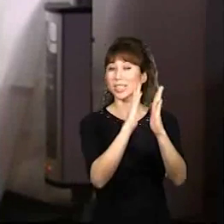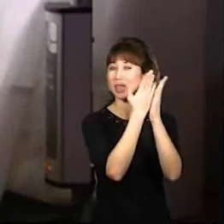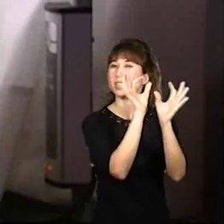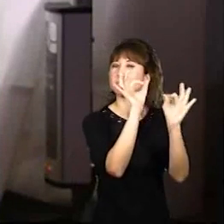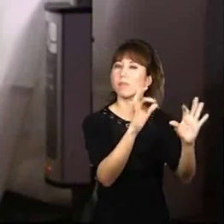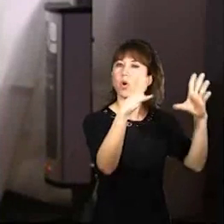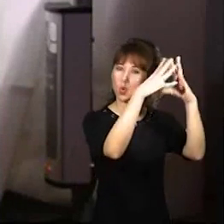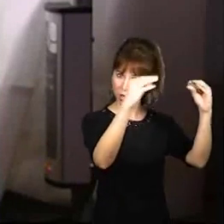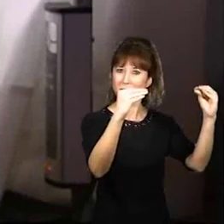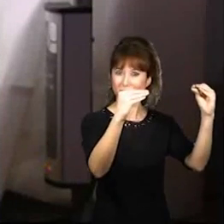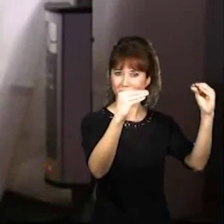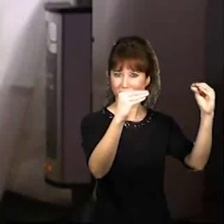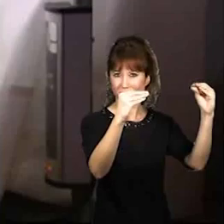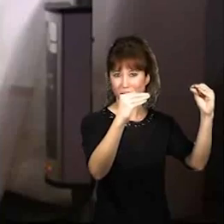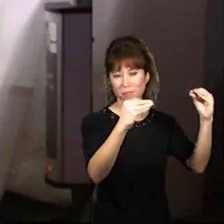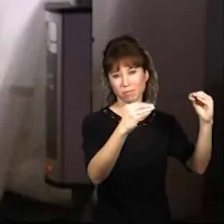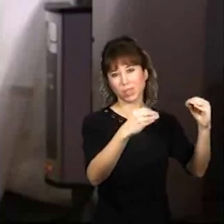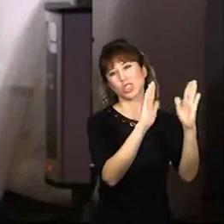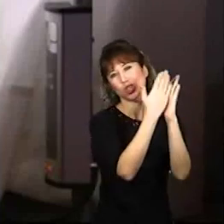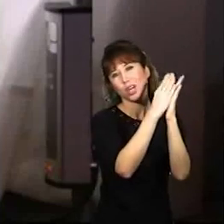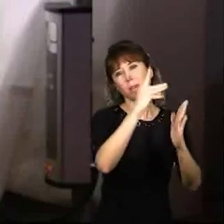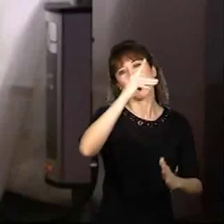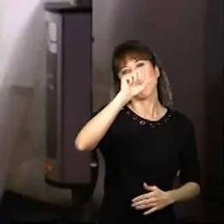(CARLOS) Los manuales de texto se reproducen con el formato DAISY que os he contado